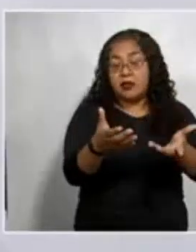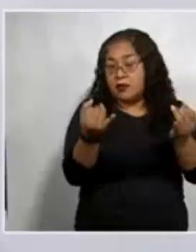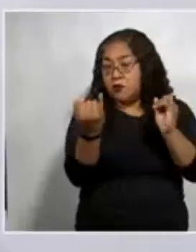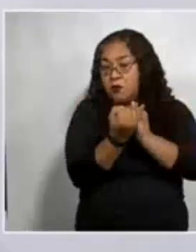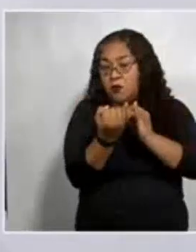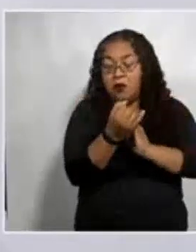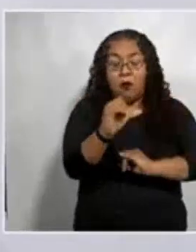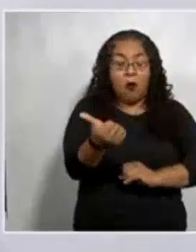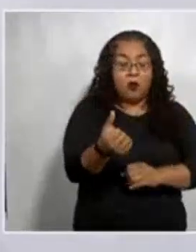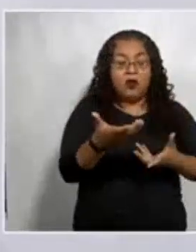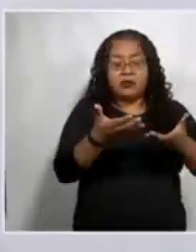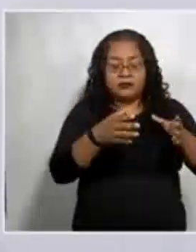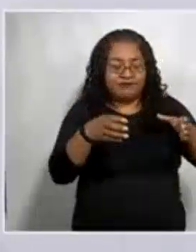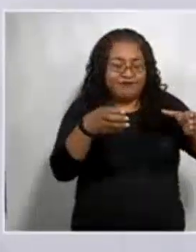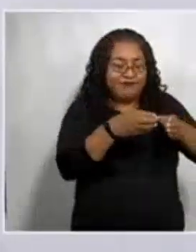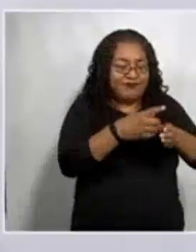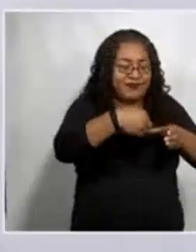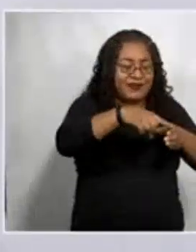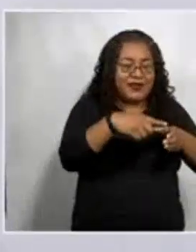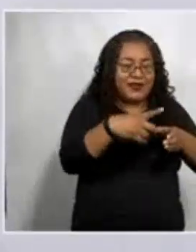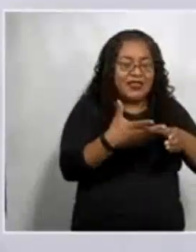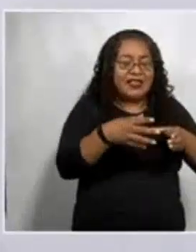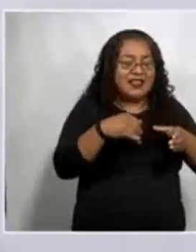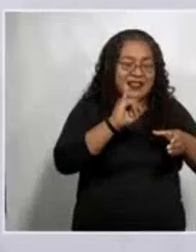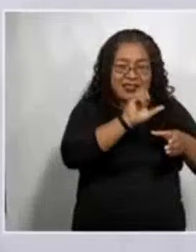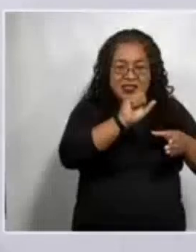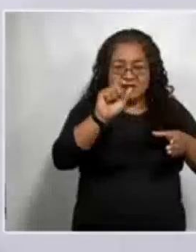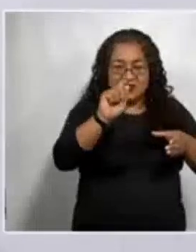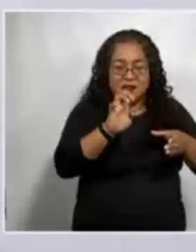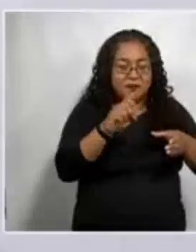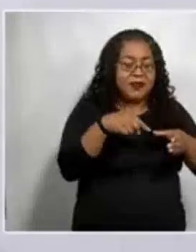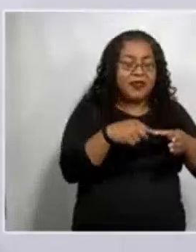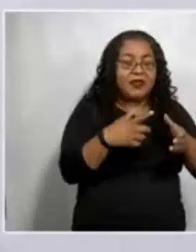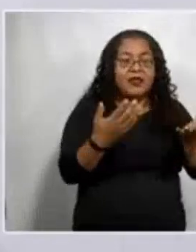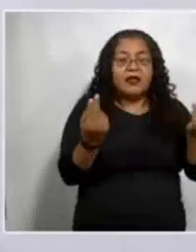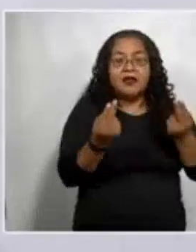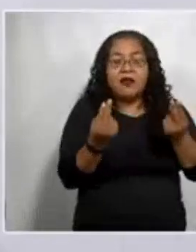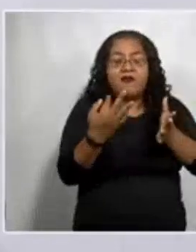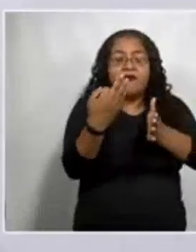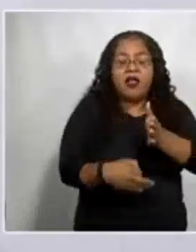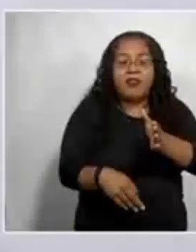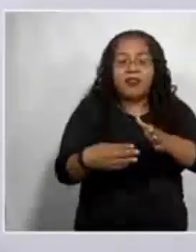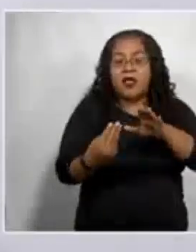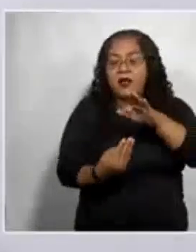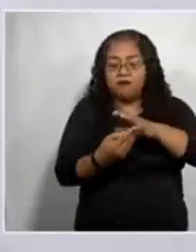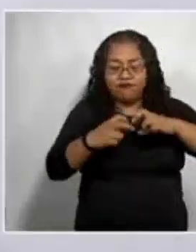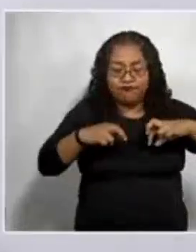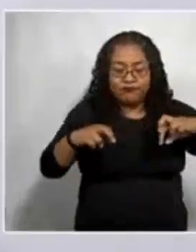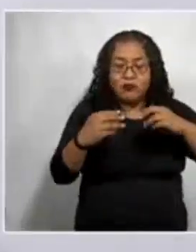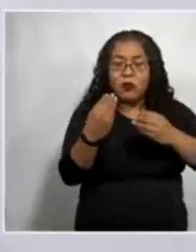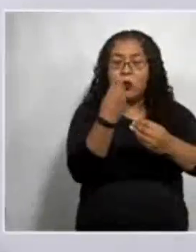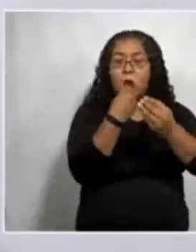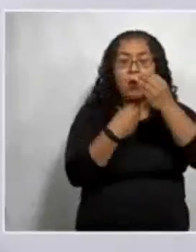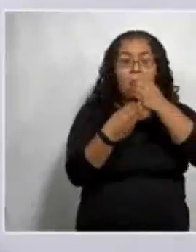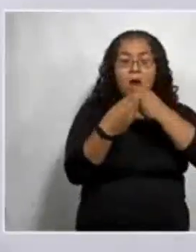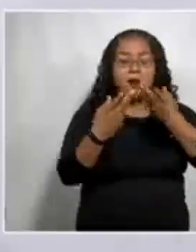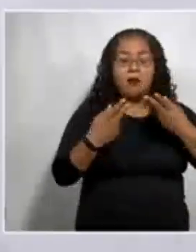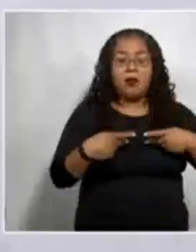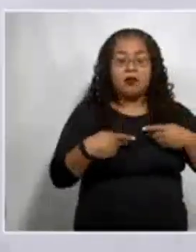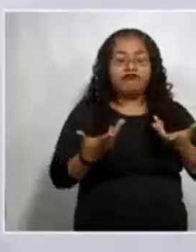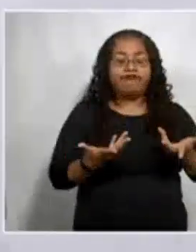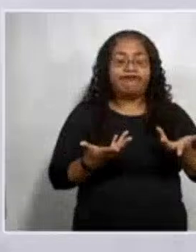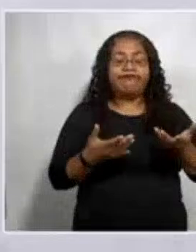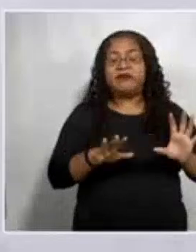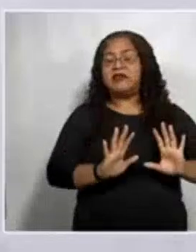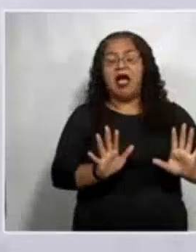ISTE. Se requería un comedor, dejaron de trabajar los trabajadores del ISE y lo subrogaban. Se